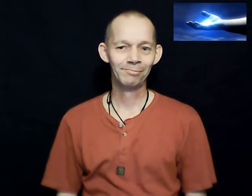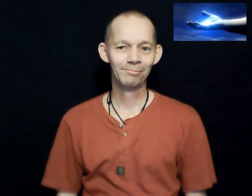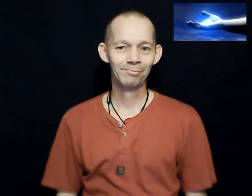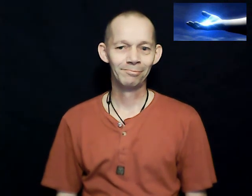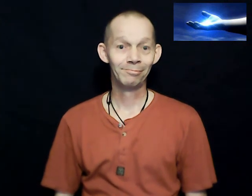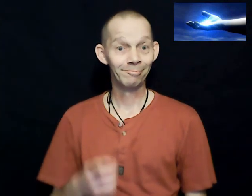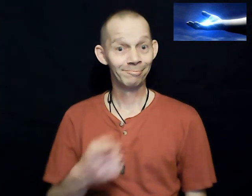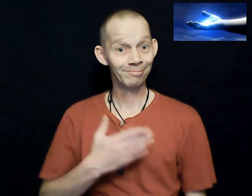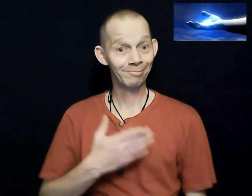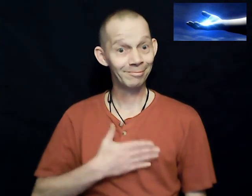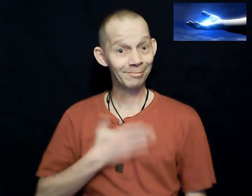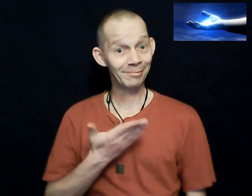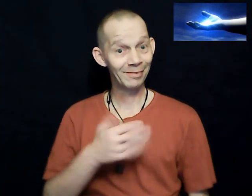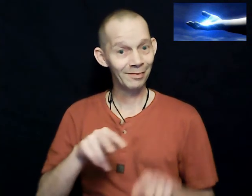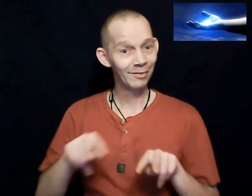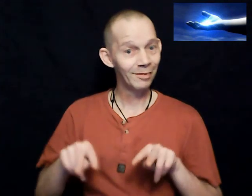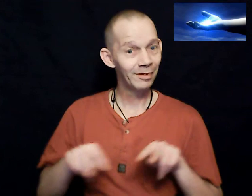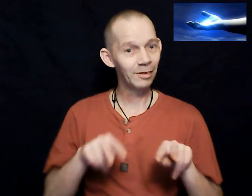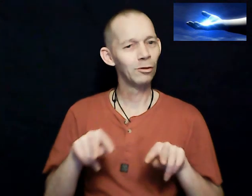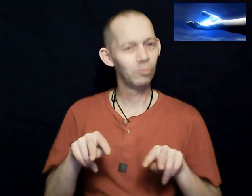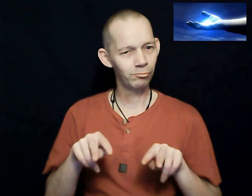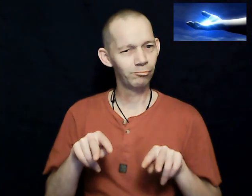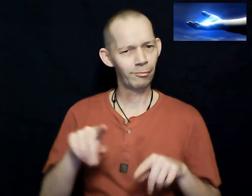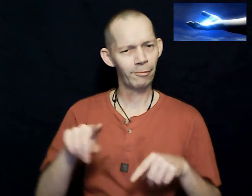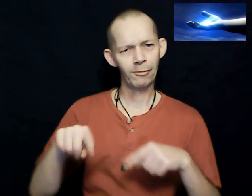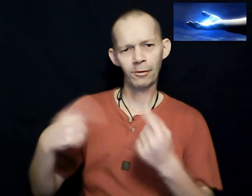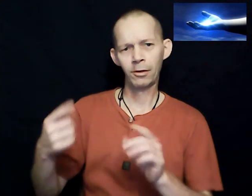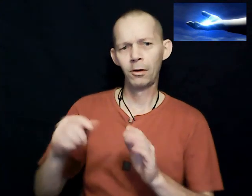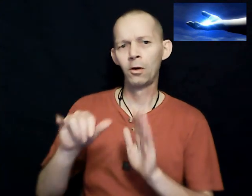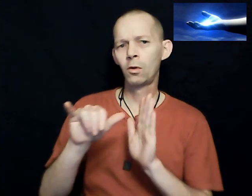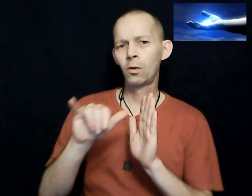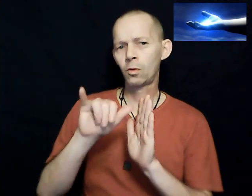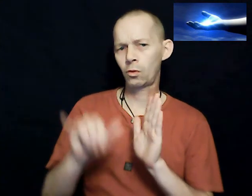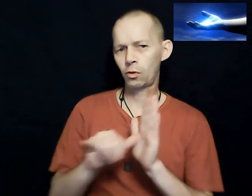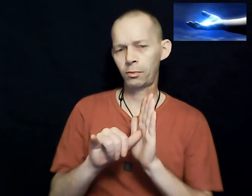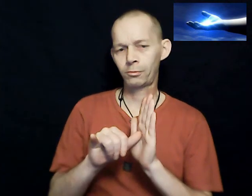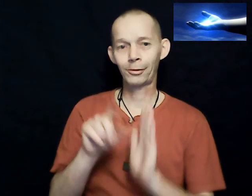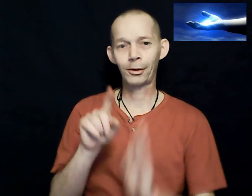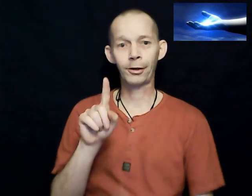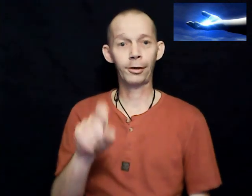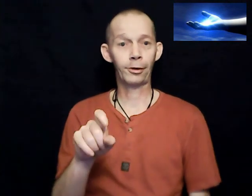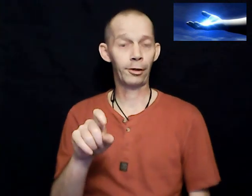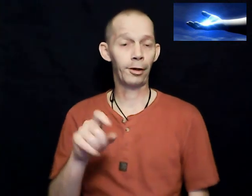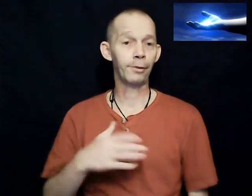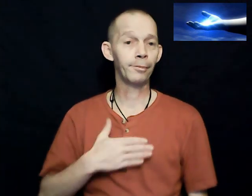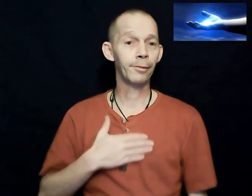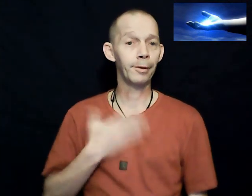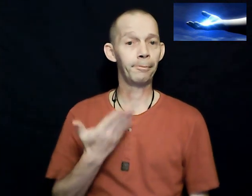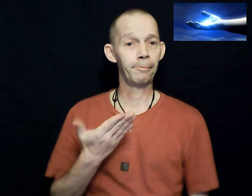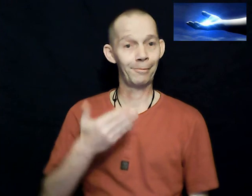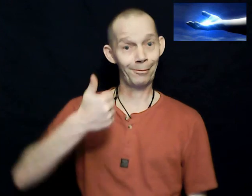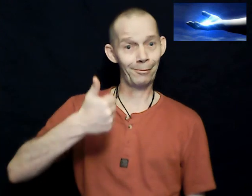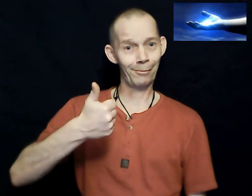Si vous aimez la vidéo, allez sur le youtube et cliquez "j'aime"